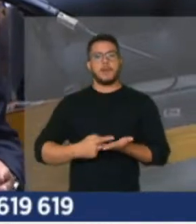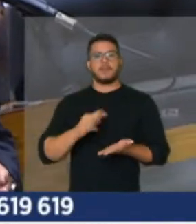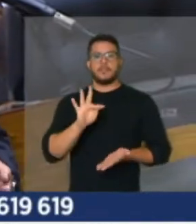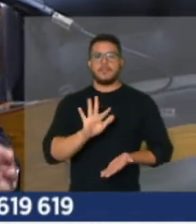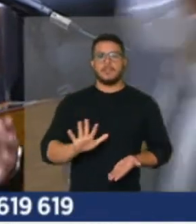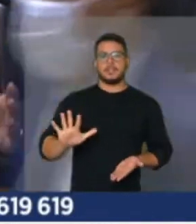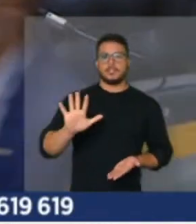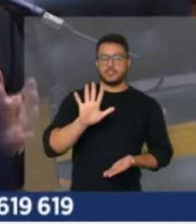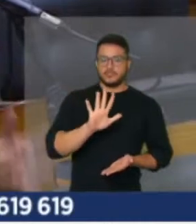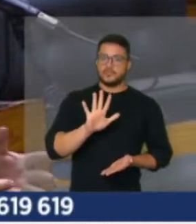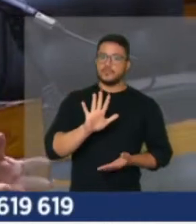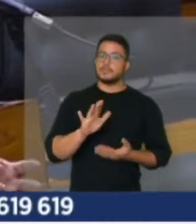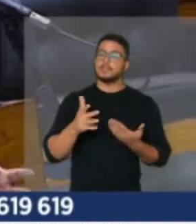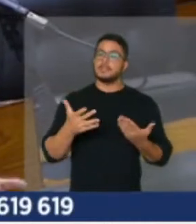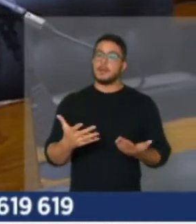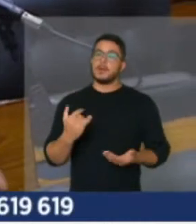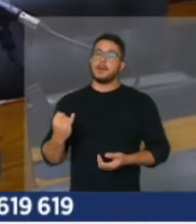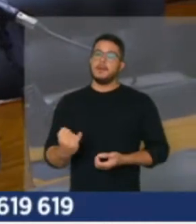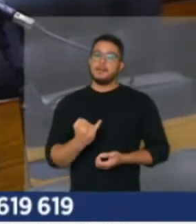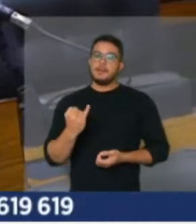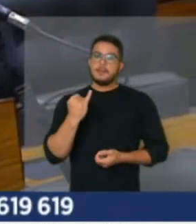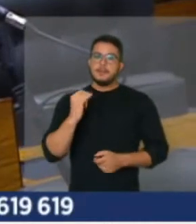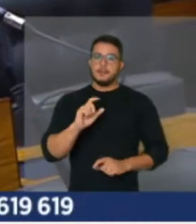PACTO FEDERATIVO É IMPORTANTE O FORTALECIMENTO DAS RECEITAS E DA DESCENTRALIZAÇÃO DOS